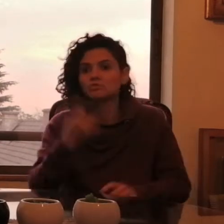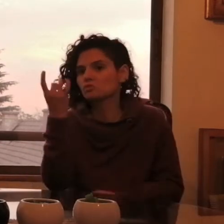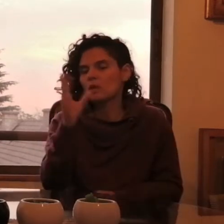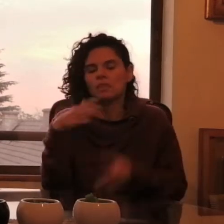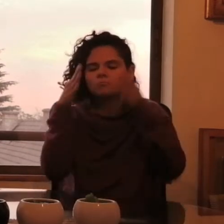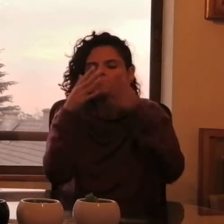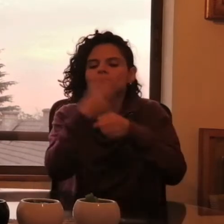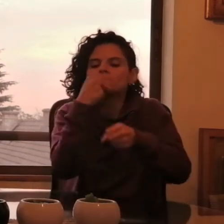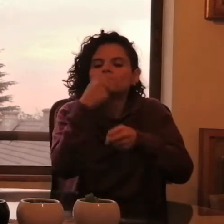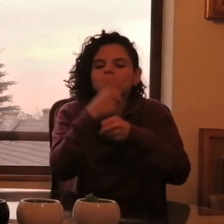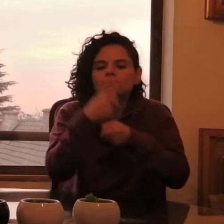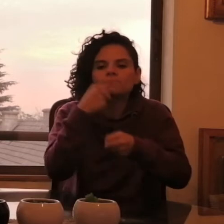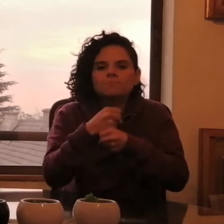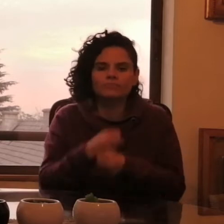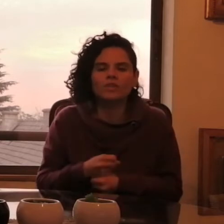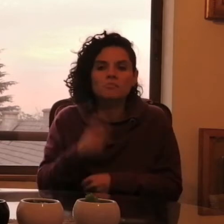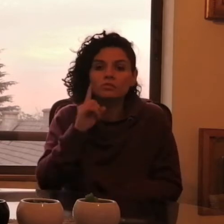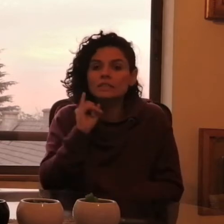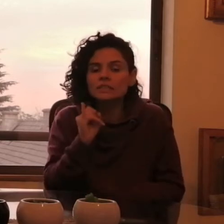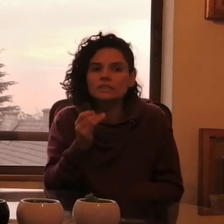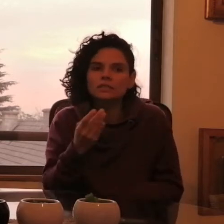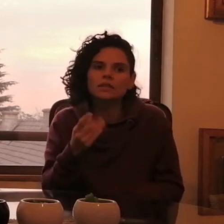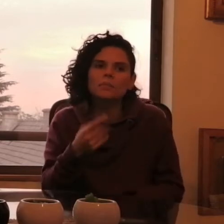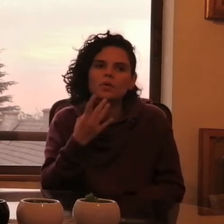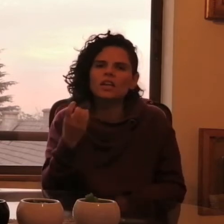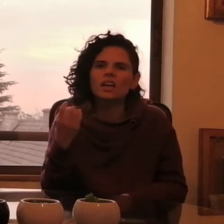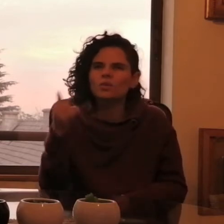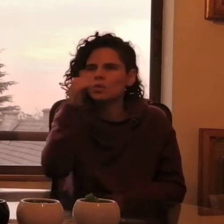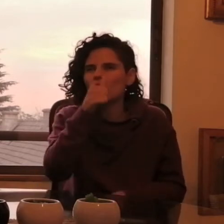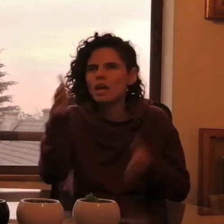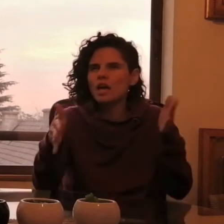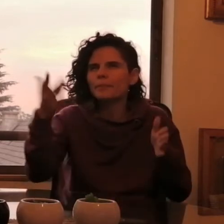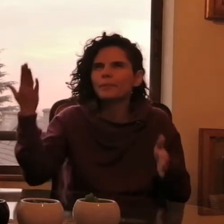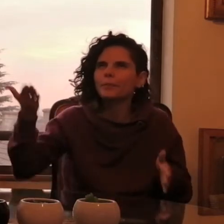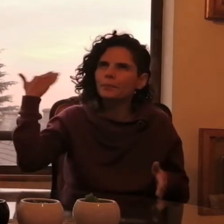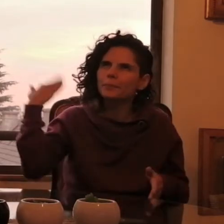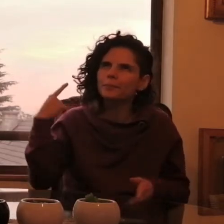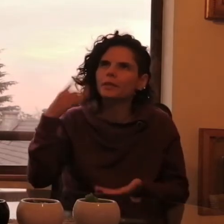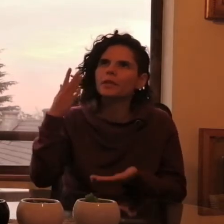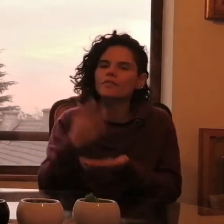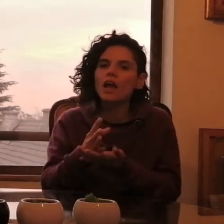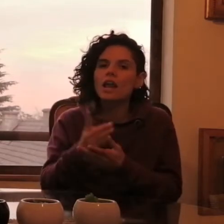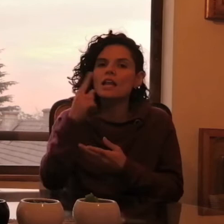pero sí porque hubo una época en que se tenía que elegir el sindicato cambiar el